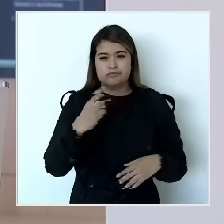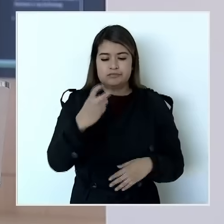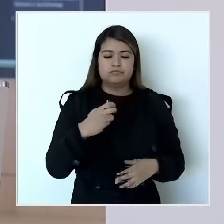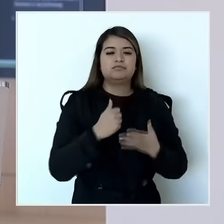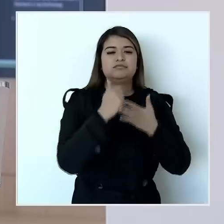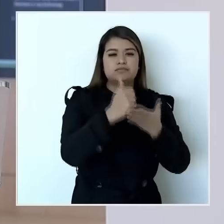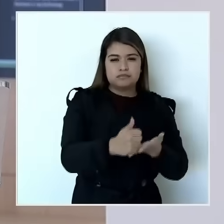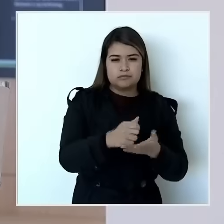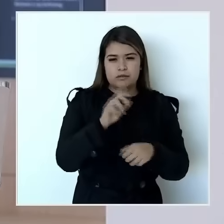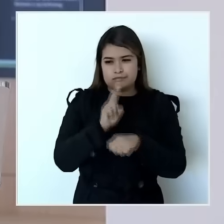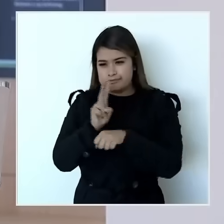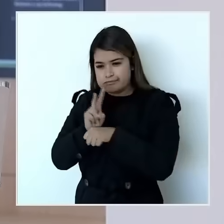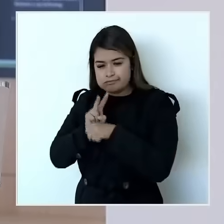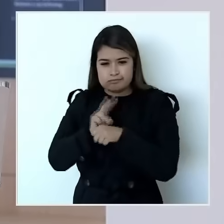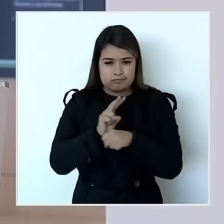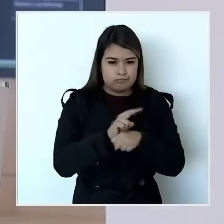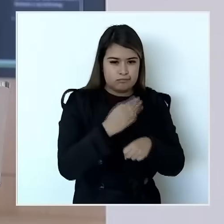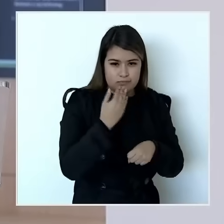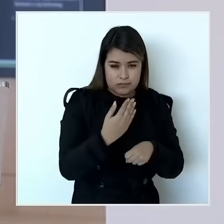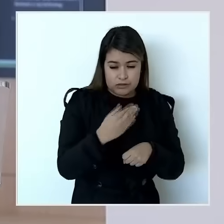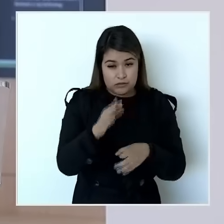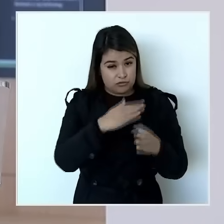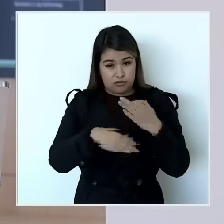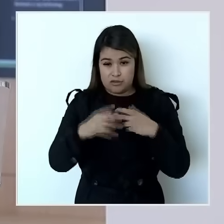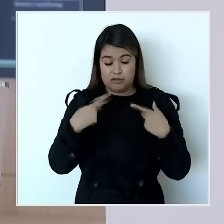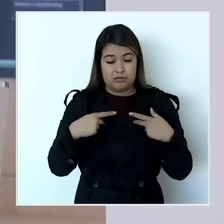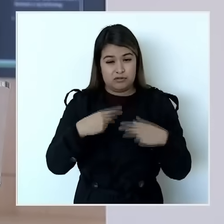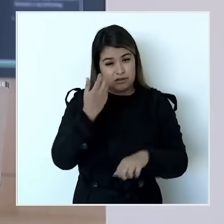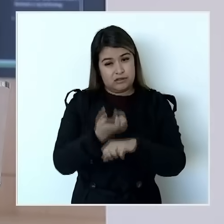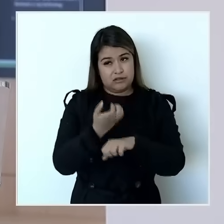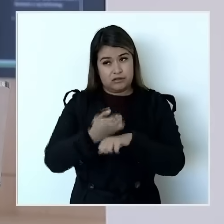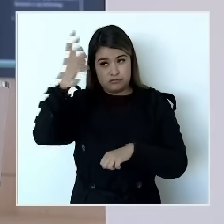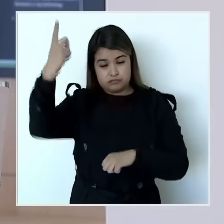control y vigilancia de los servicios aduanes, así como verificar el apego a